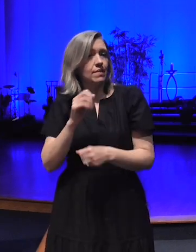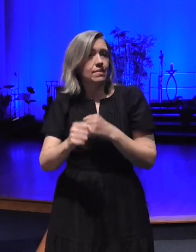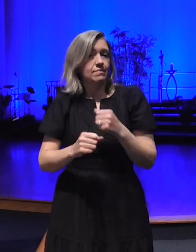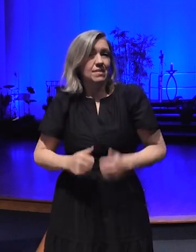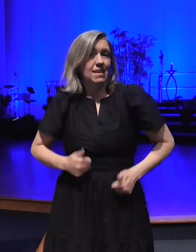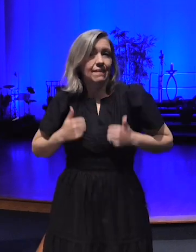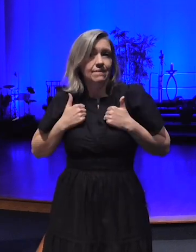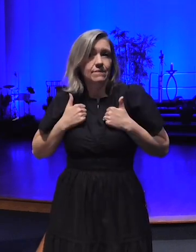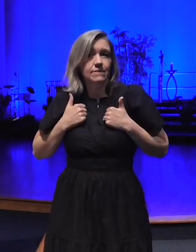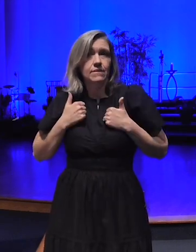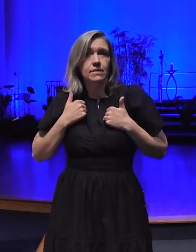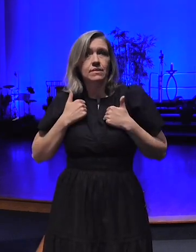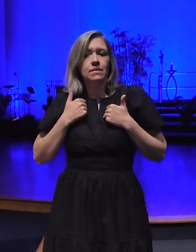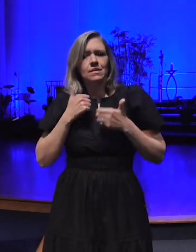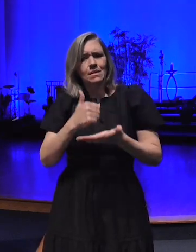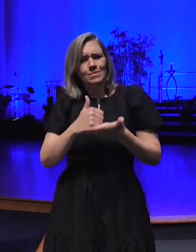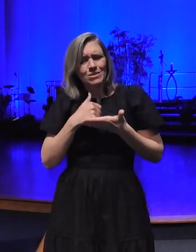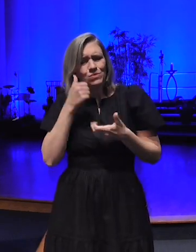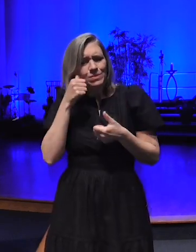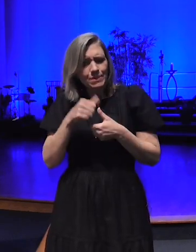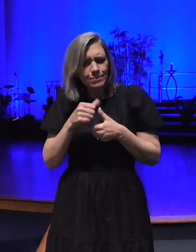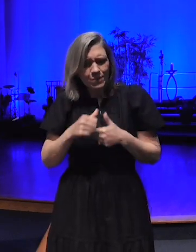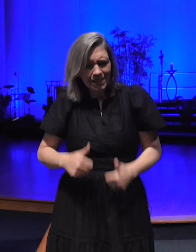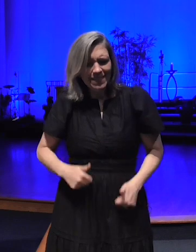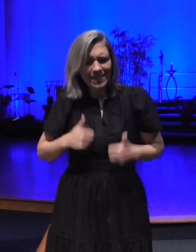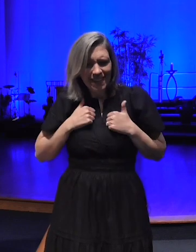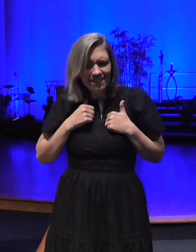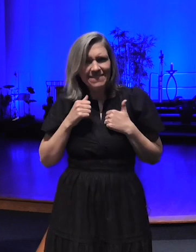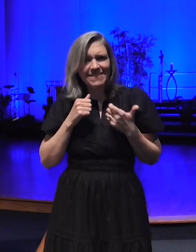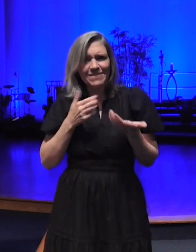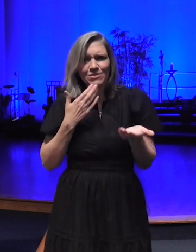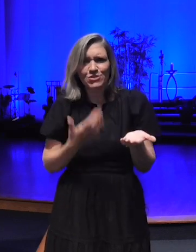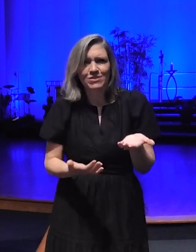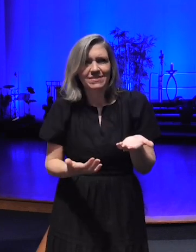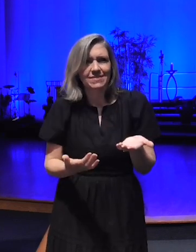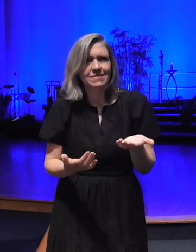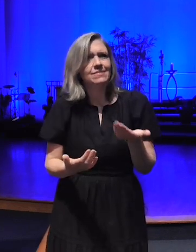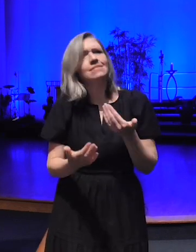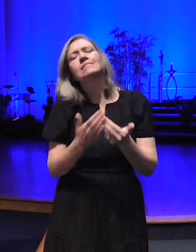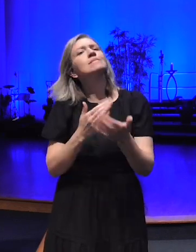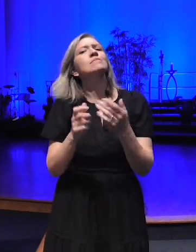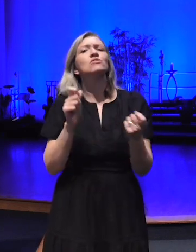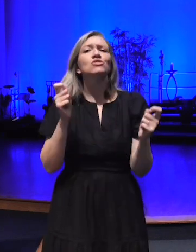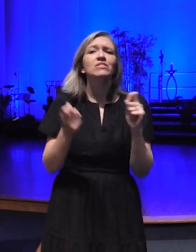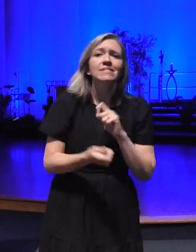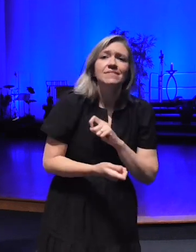recordar que la vida es buena sin importar los cambios y los desafíos, en última instancia